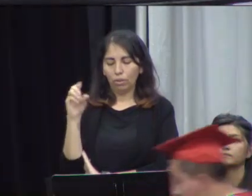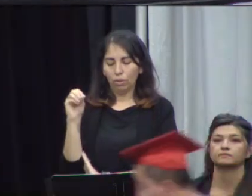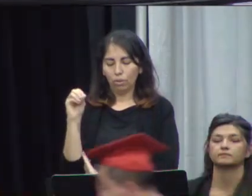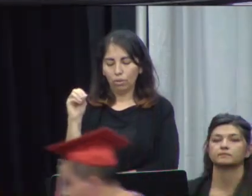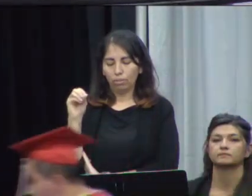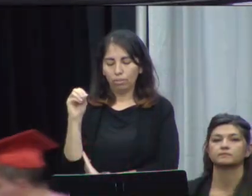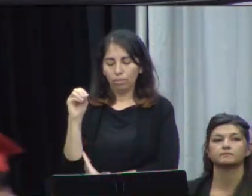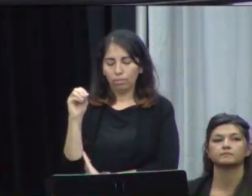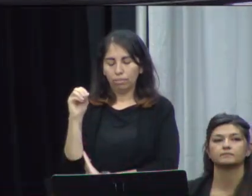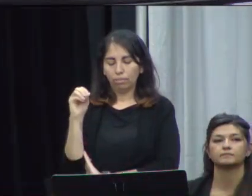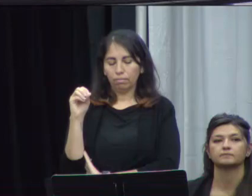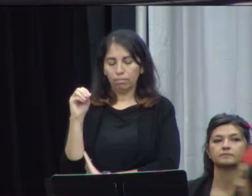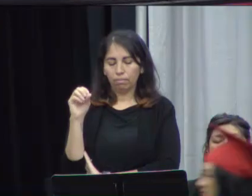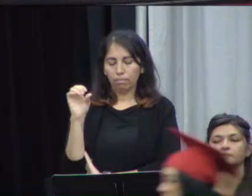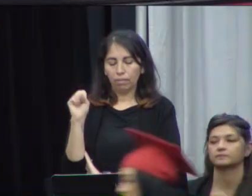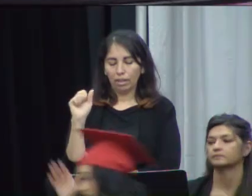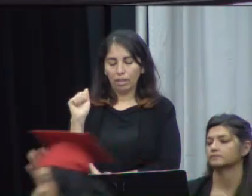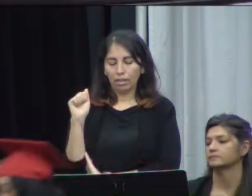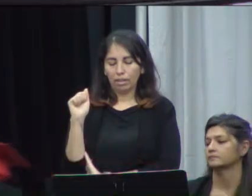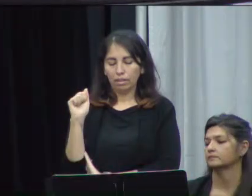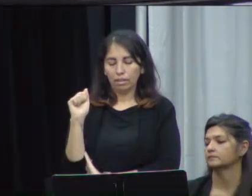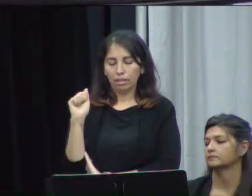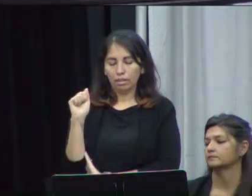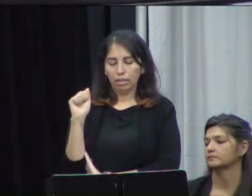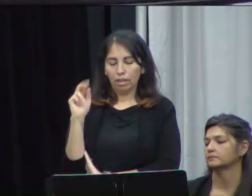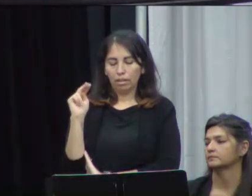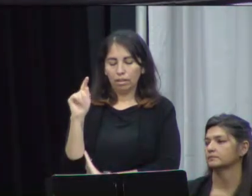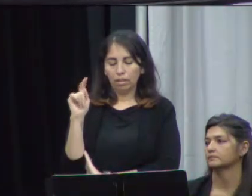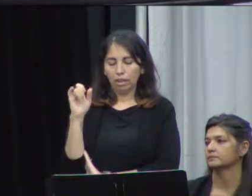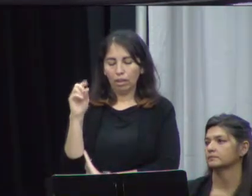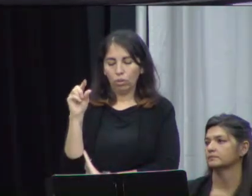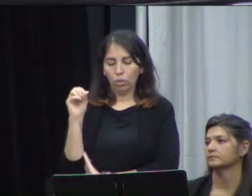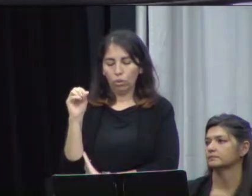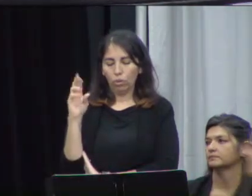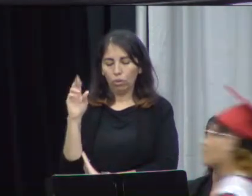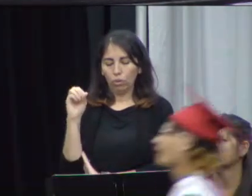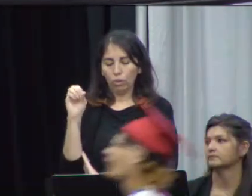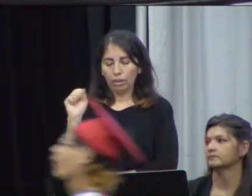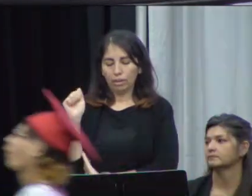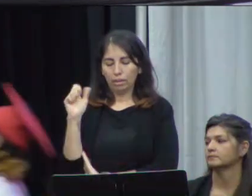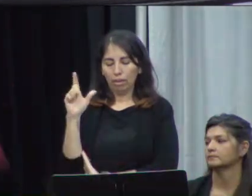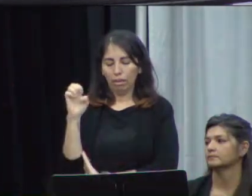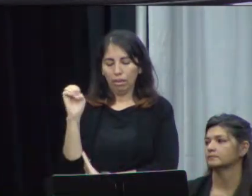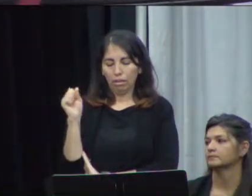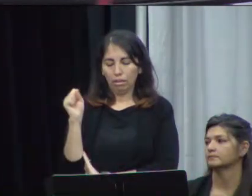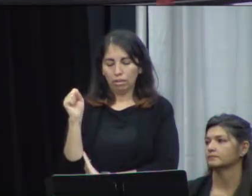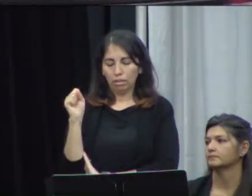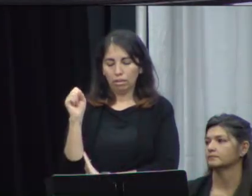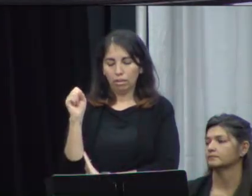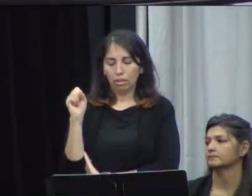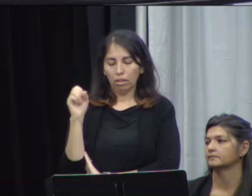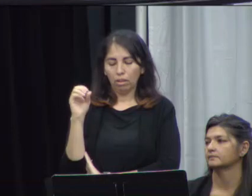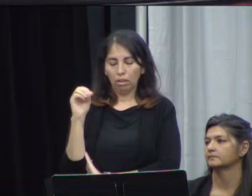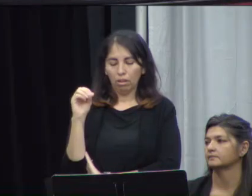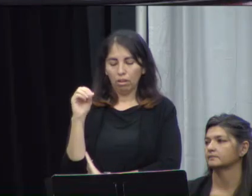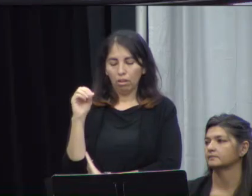(audience applauds) Santiago Rosales. (audience applauds)